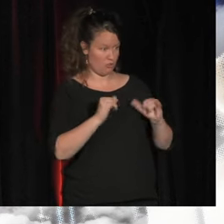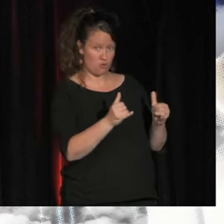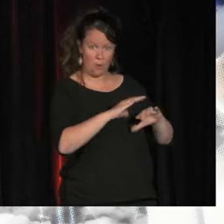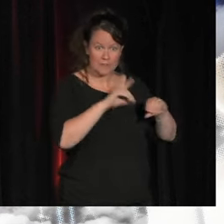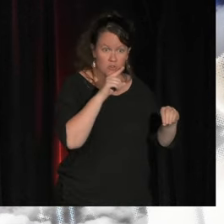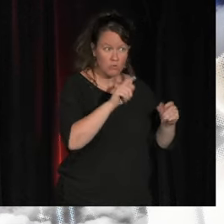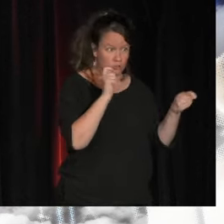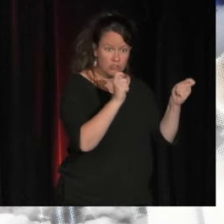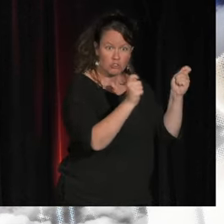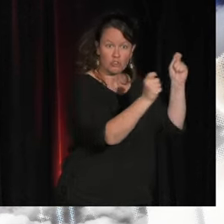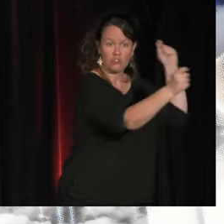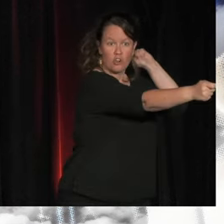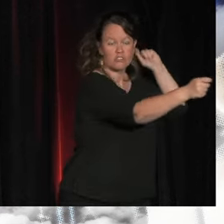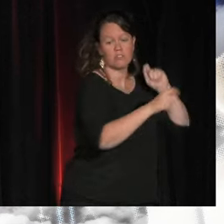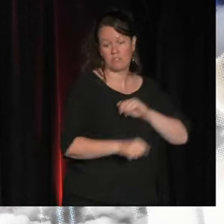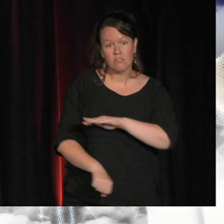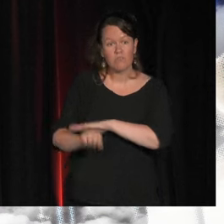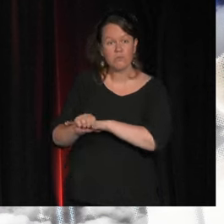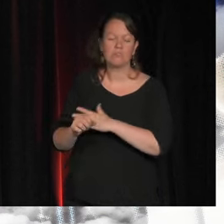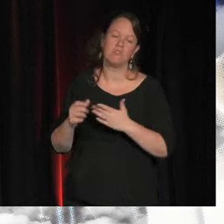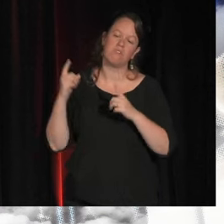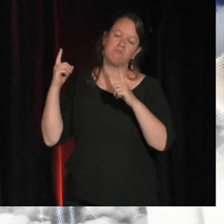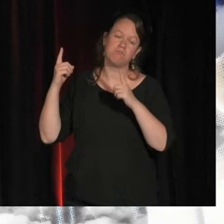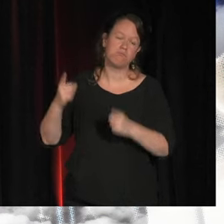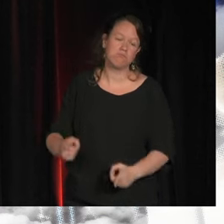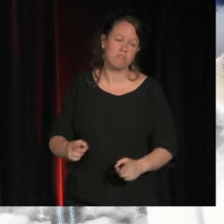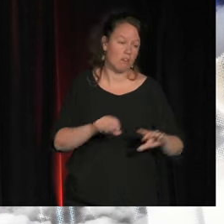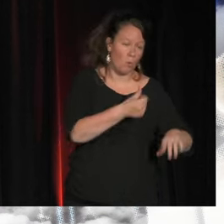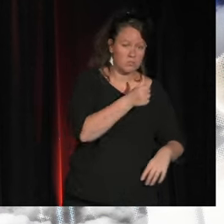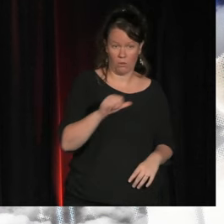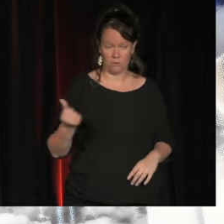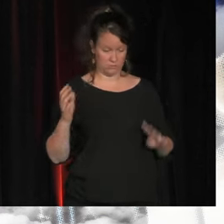Là où le football, ça fait quand même un petit bout de temps qu'il y a quand même 11 gens face à face avec un ballon sur un terrain.